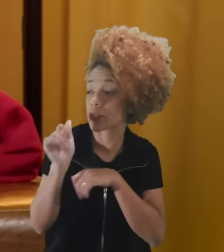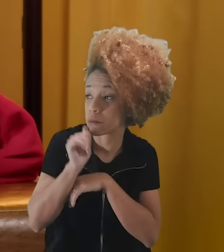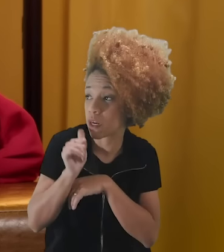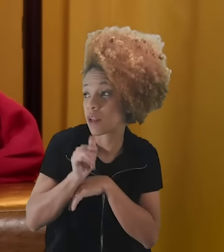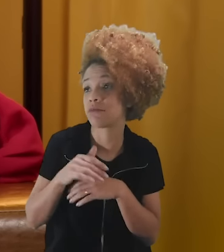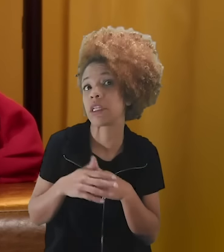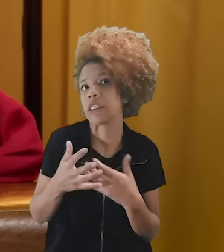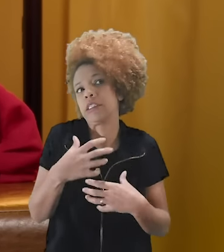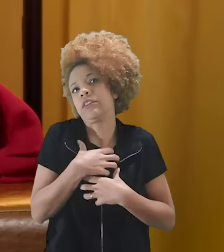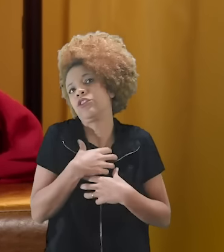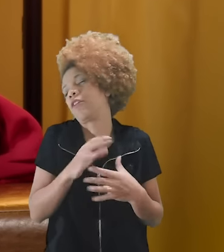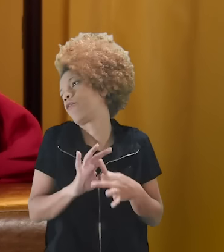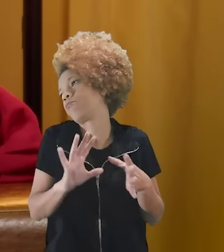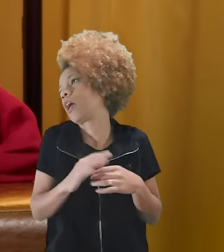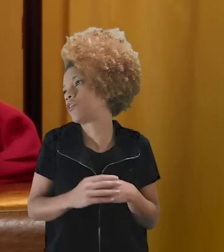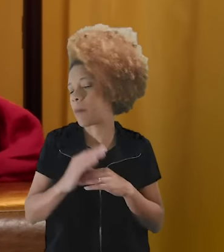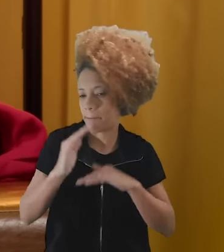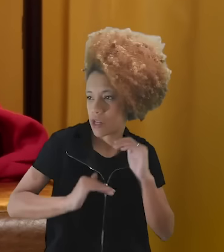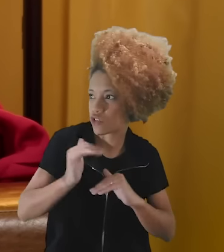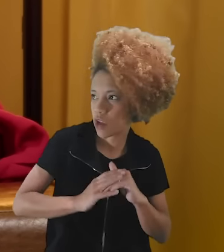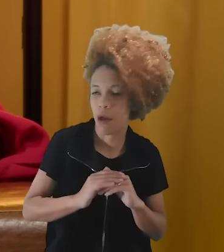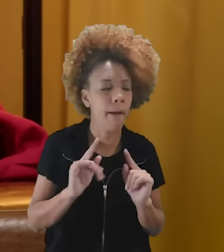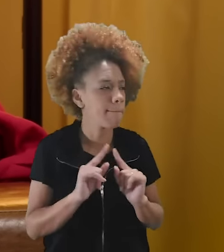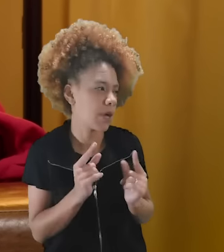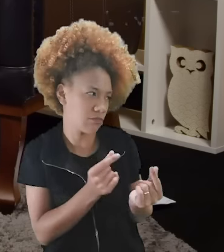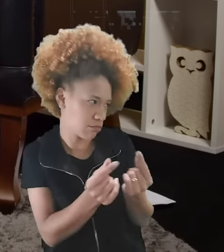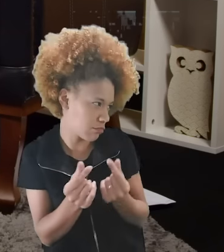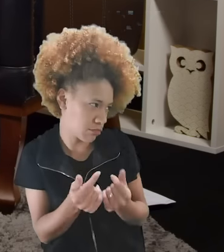as mulheres e se sentirem a vontade a exercer sua profissão mas não te daria mais gana tu